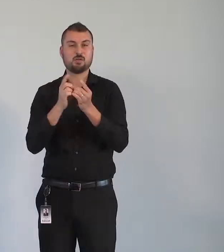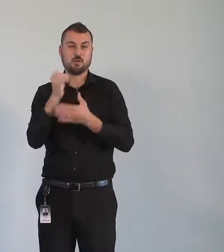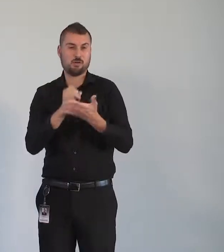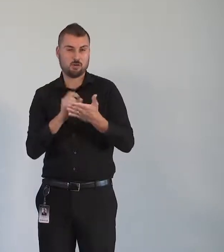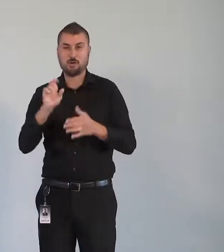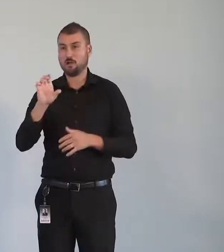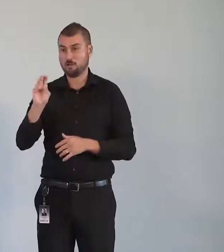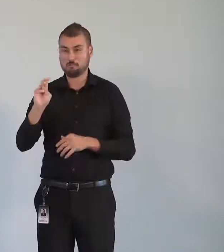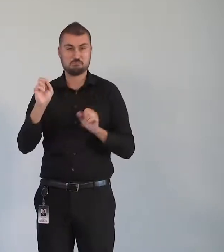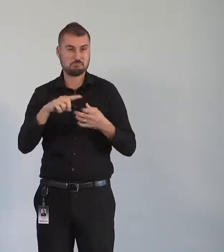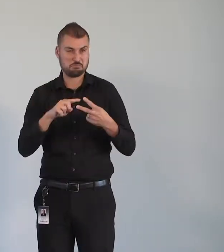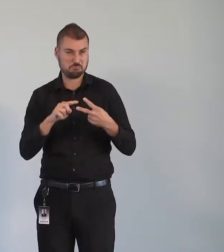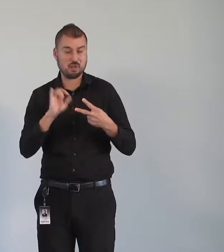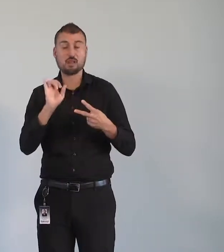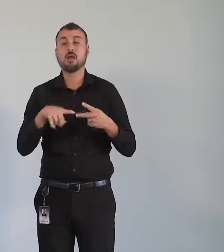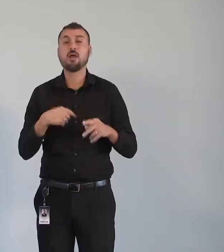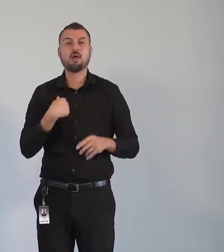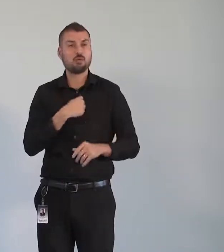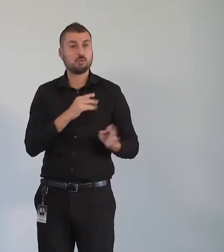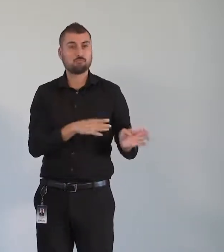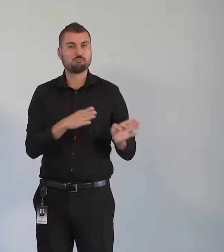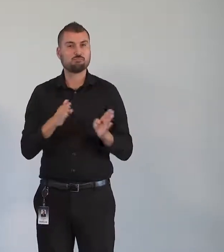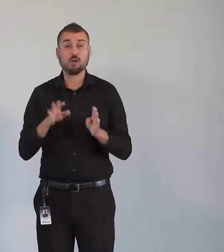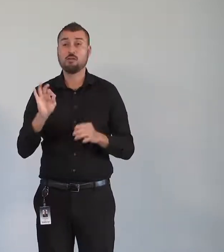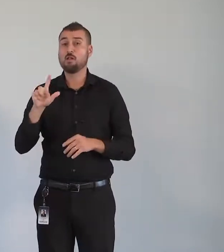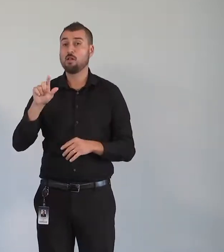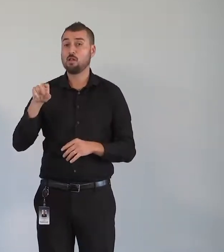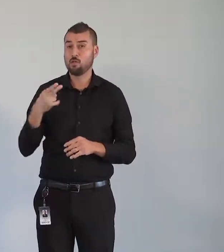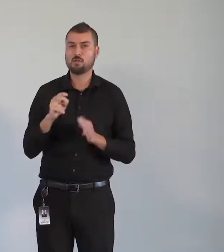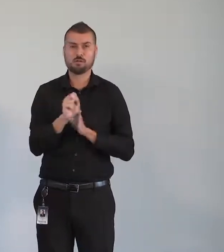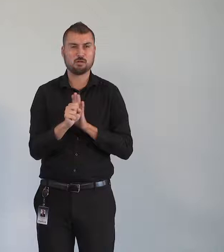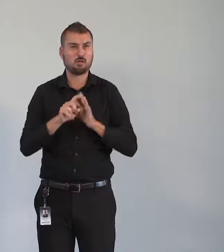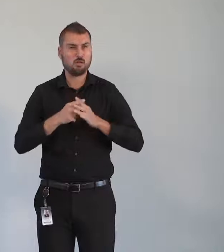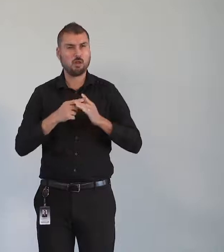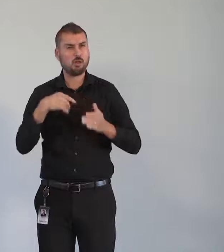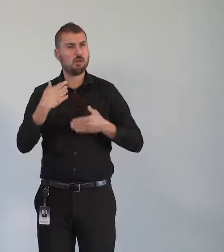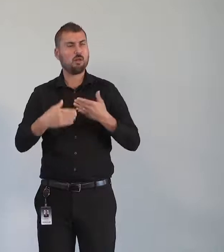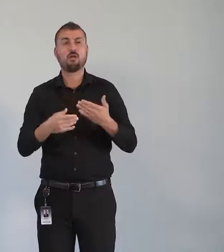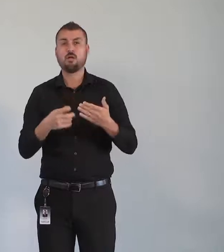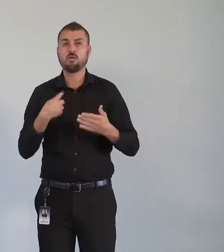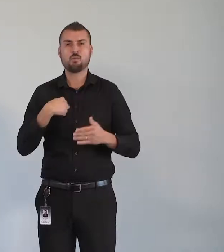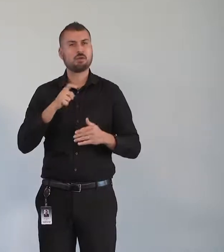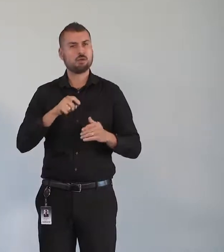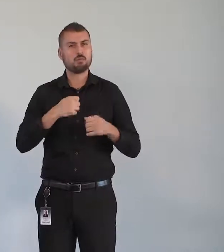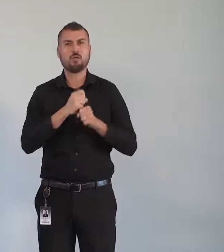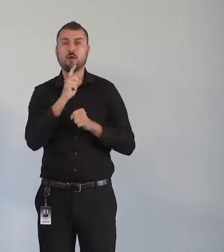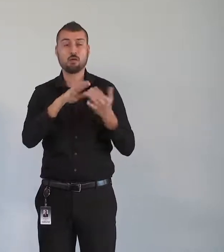a medida que nos acercamos a la temporada de resfriados y gripe, es importante que nuestra comunidad tome medidas para mantenerse saludable.